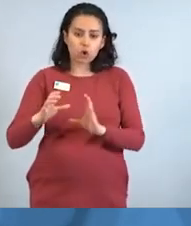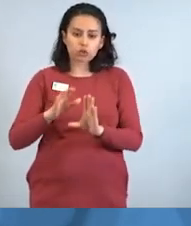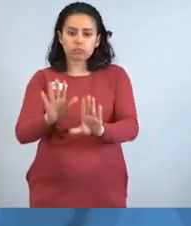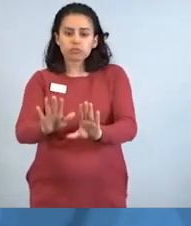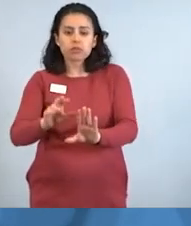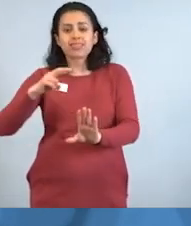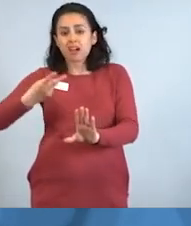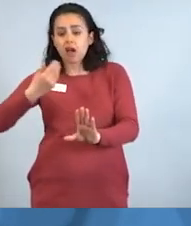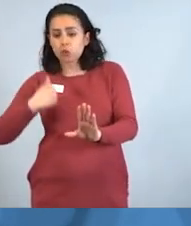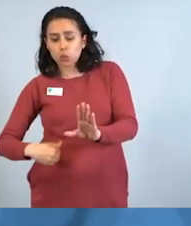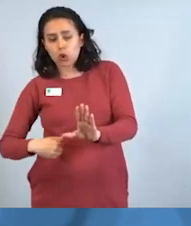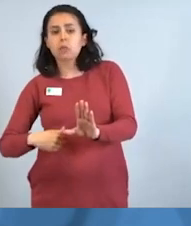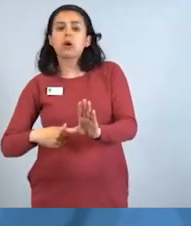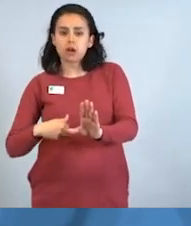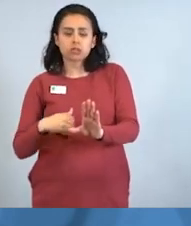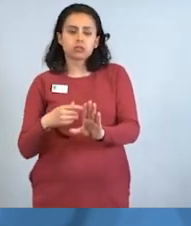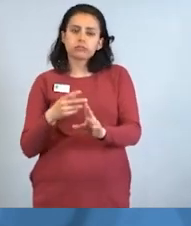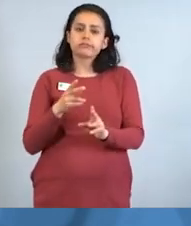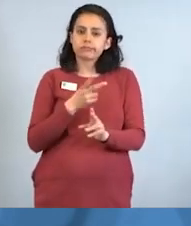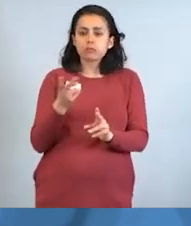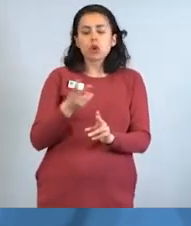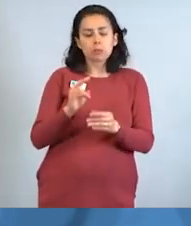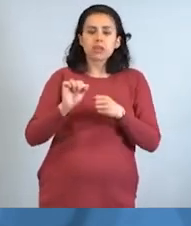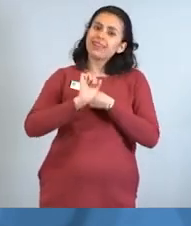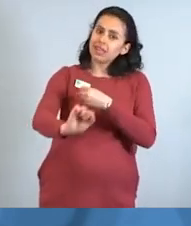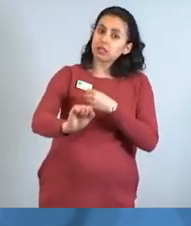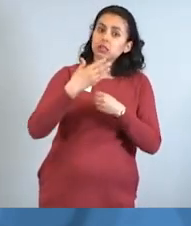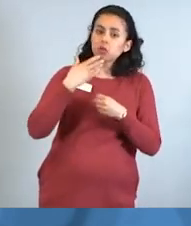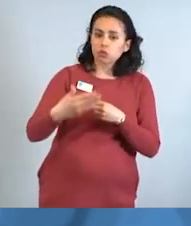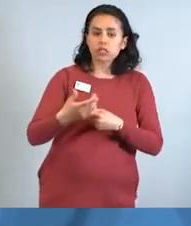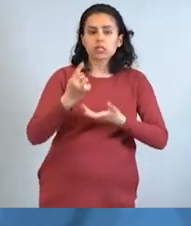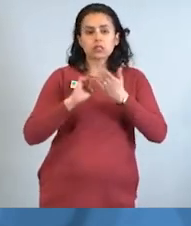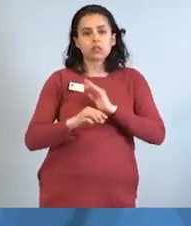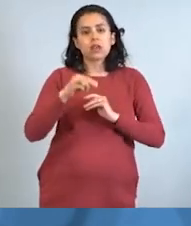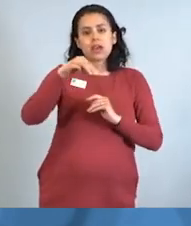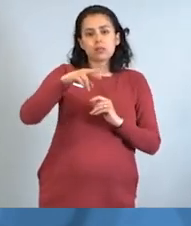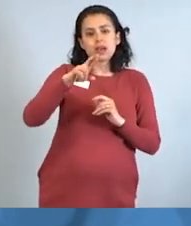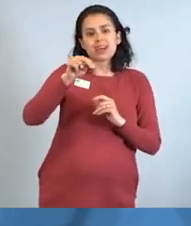Sekä RNA-rokotteiden että adenovirusvektorirokotteiden teho on n. 90-100 %.